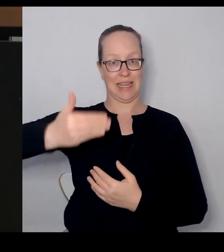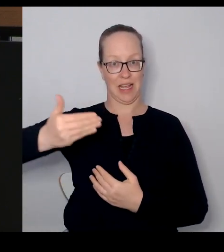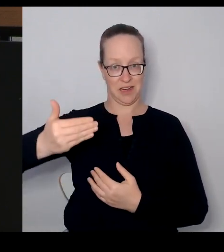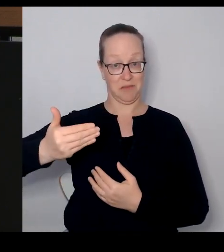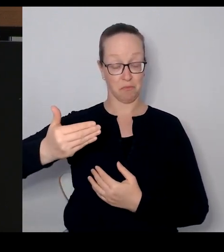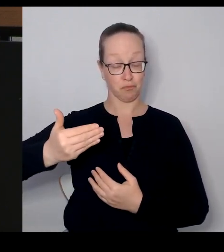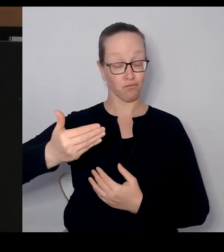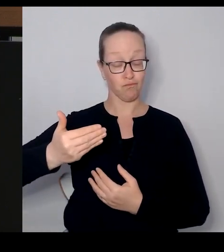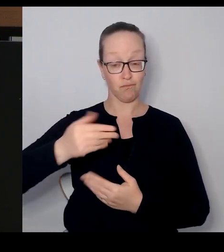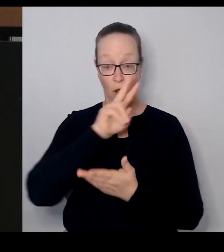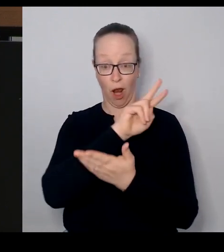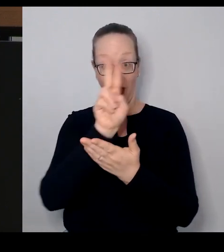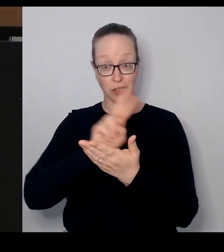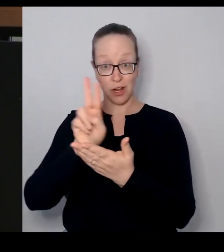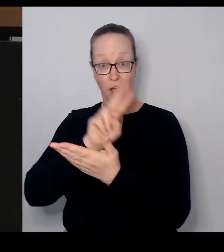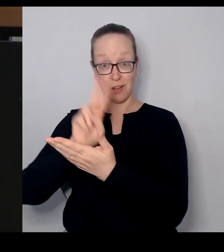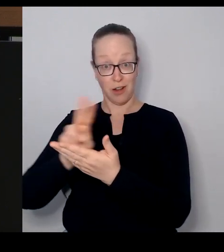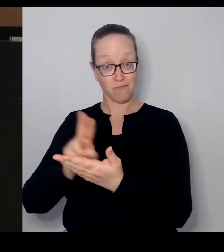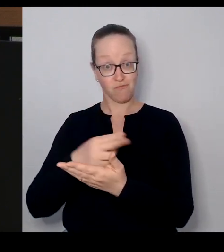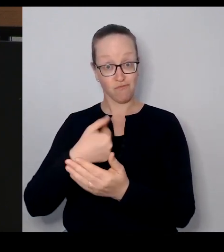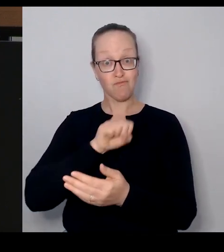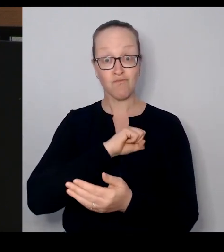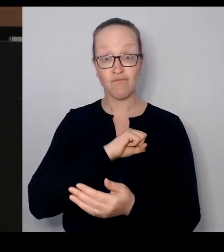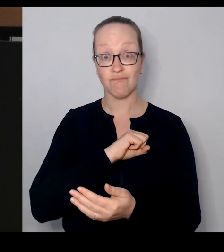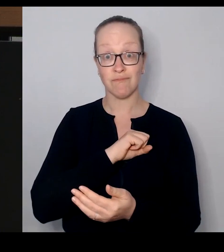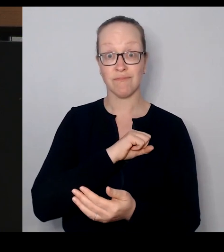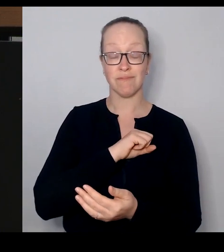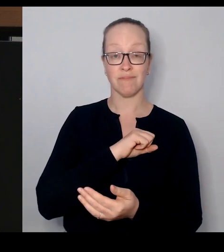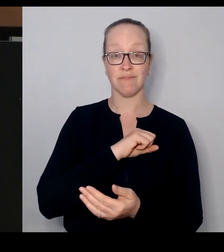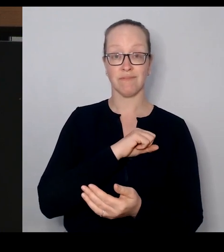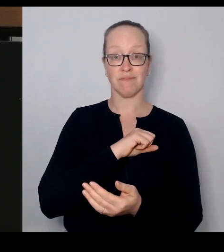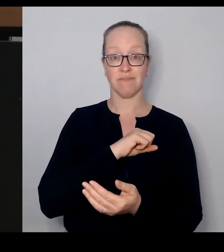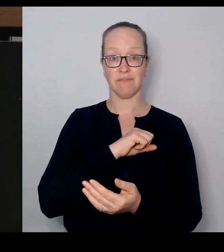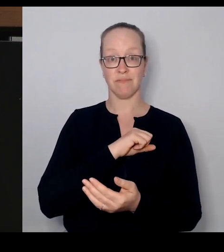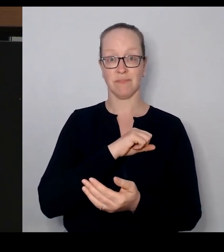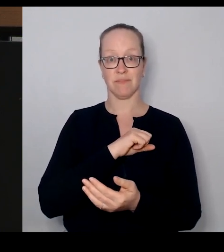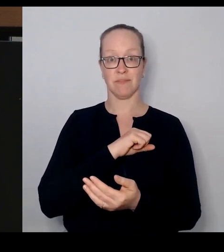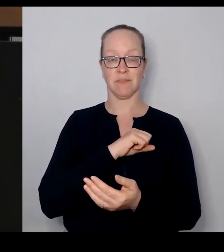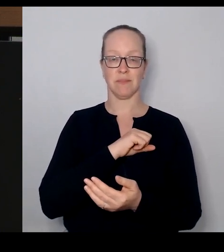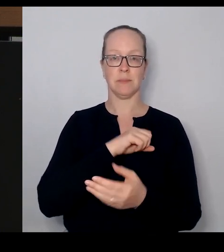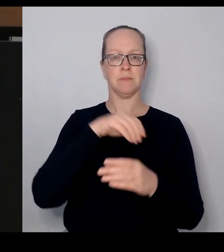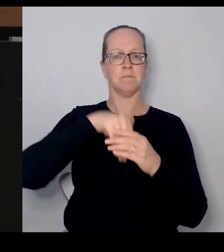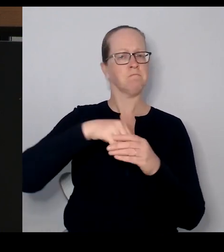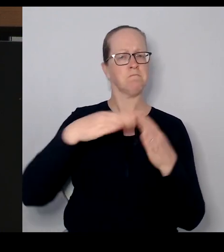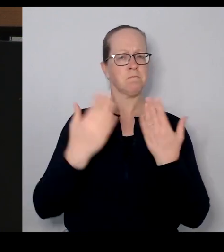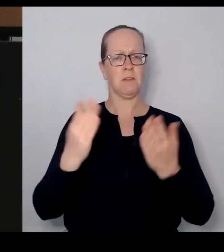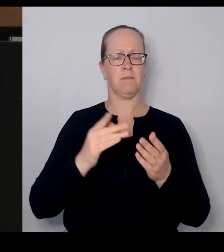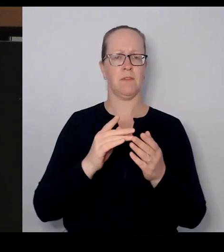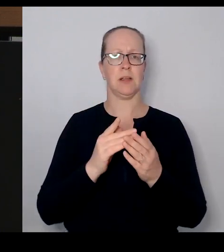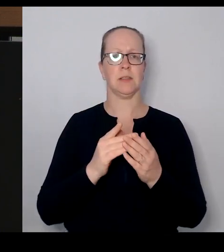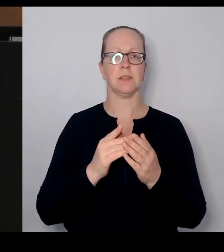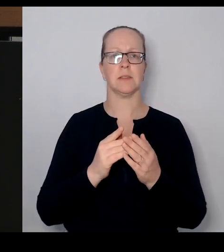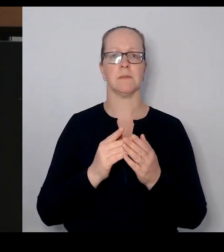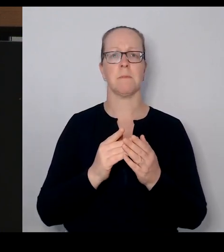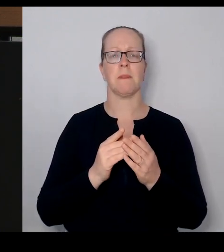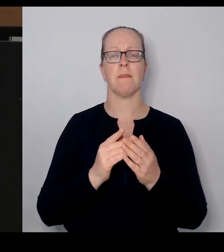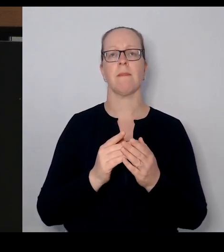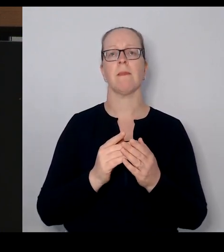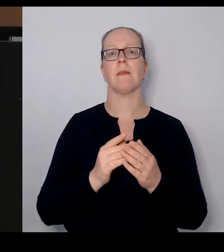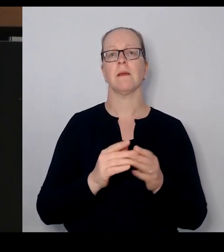Sie enthalten die Ergebnisse der wesentlichen Prüfungen des Rechnungshofs, und ich will Ihnen nur einige der vielfältigen Themen nennen,